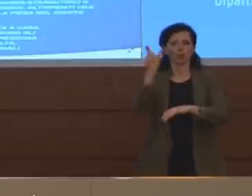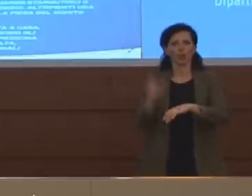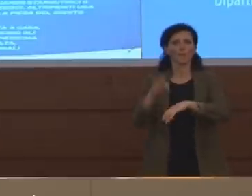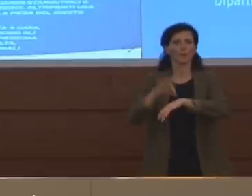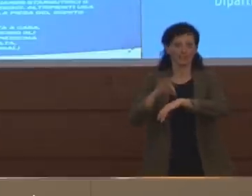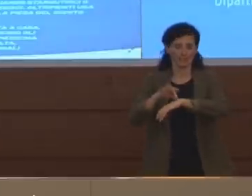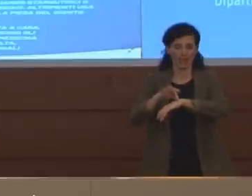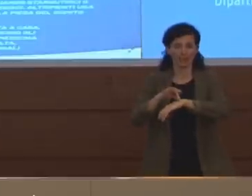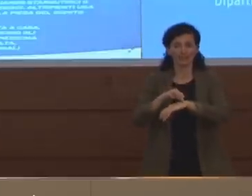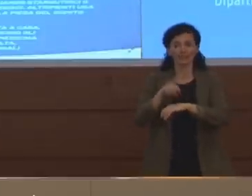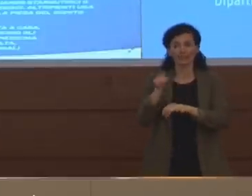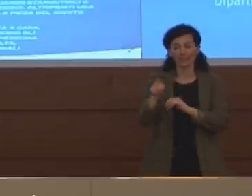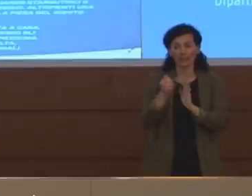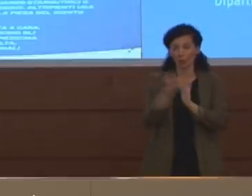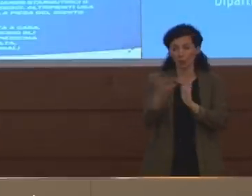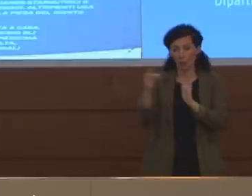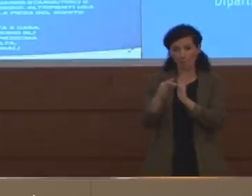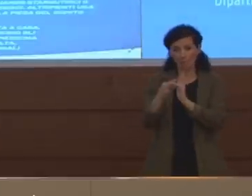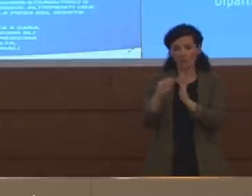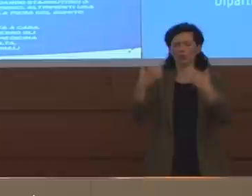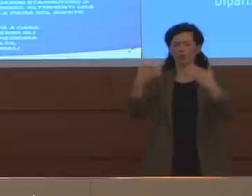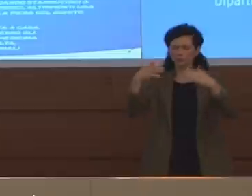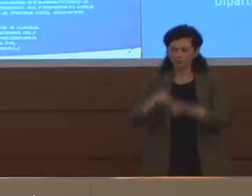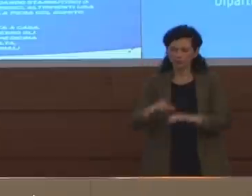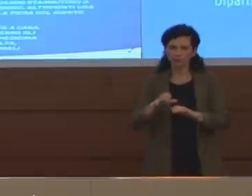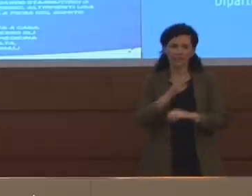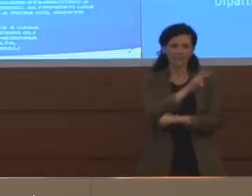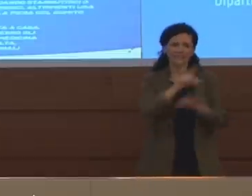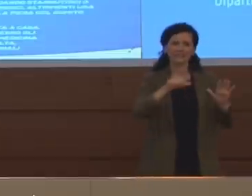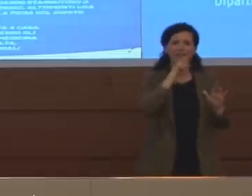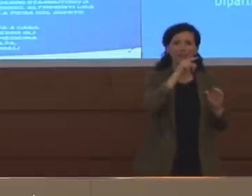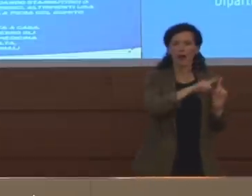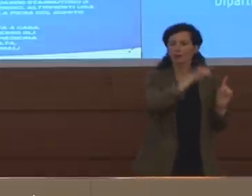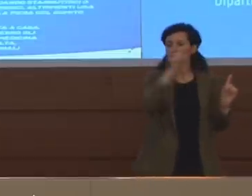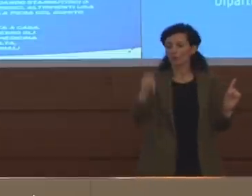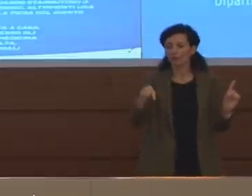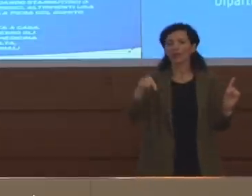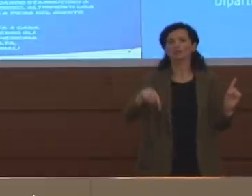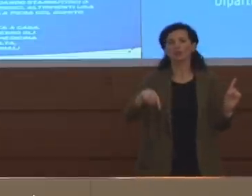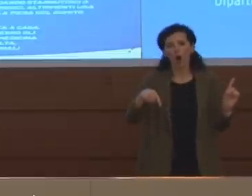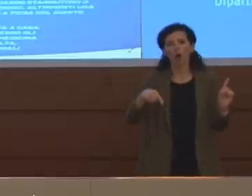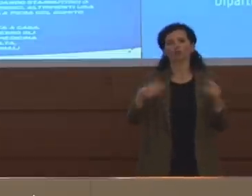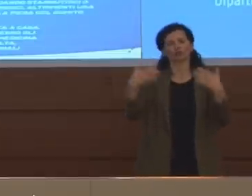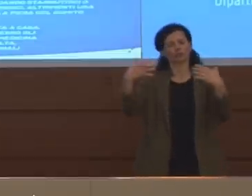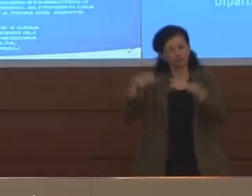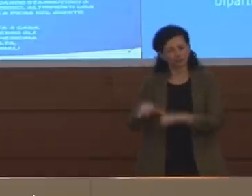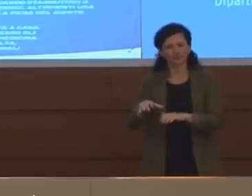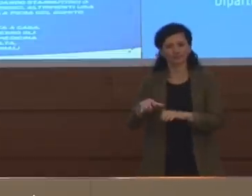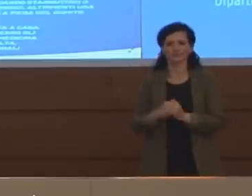E' il dato piu basso registrato dal 27 marzo. La maggior parte dei pazienti sono in